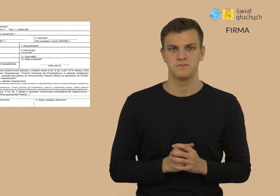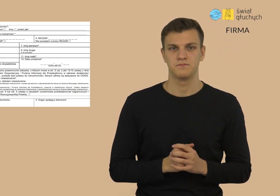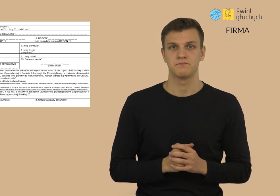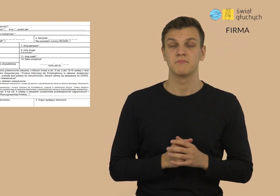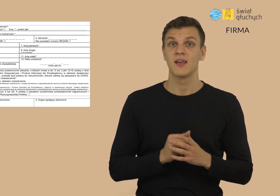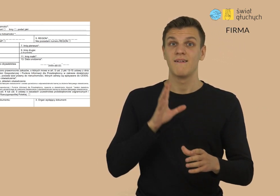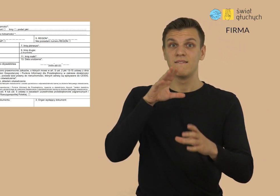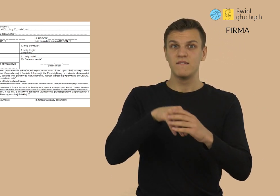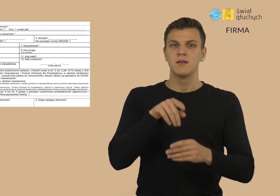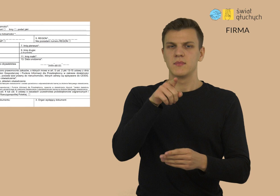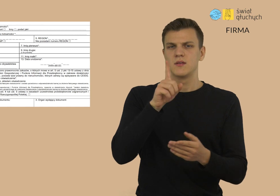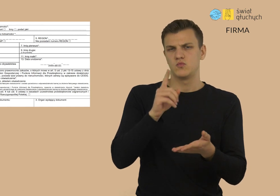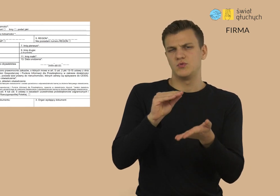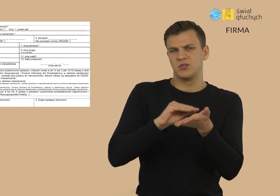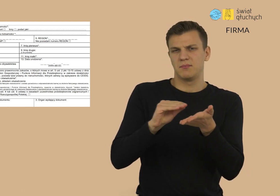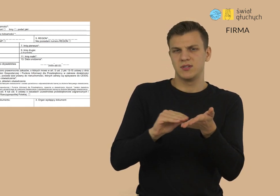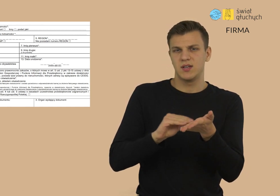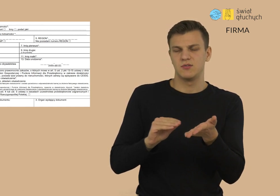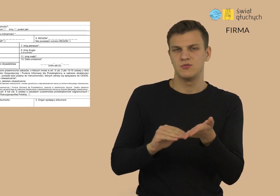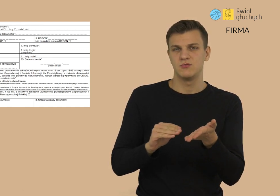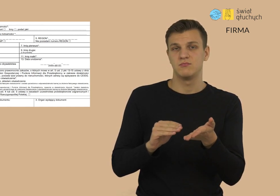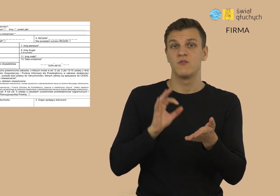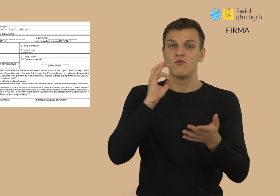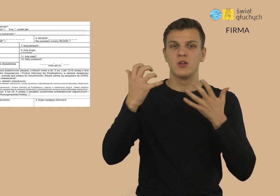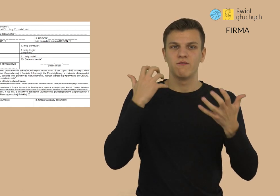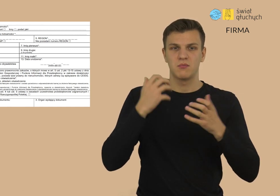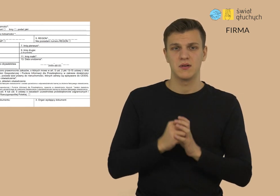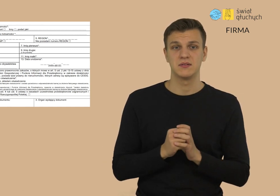Ta część zawiera wszystkie dane identyfikacyjne osoby zakładającej własną działalność,